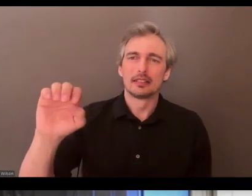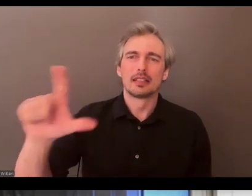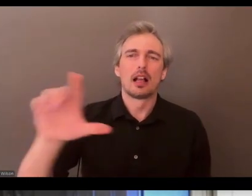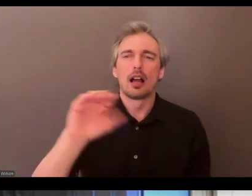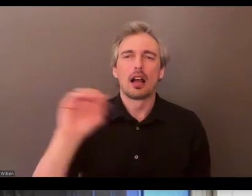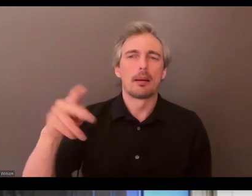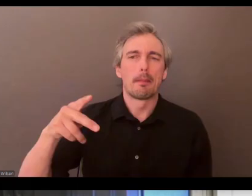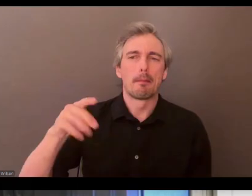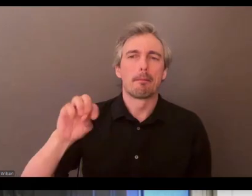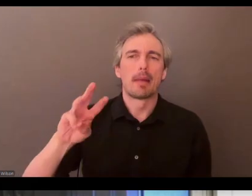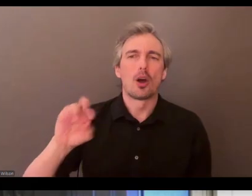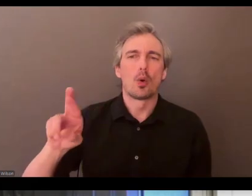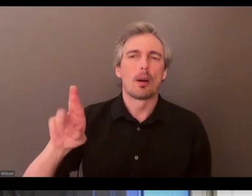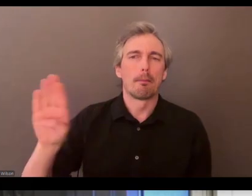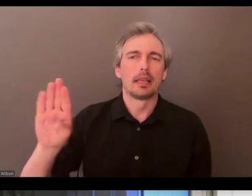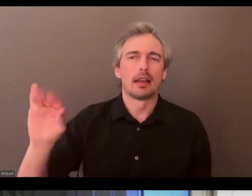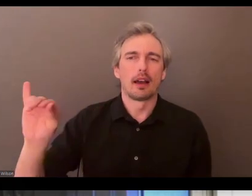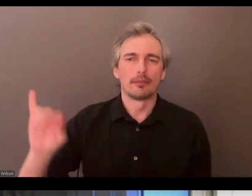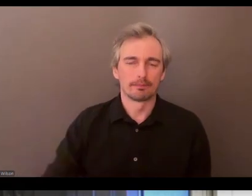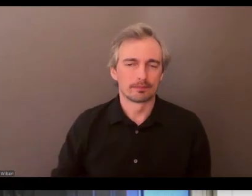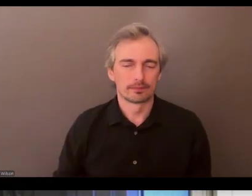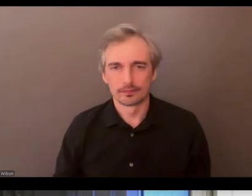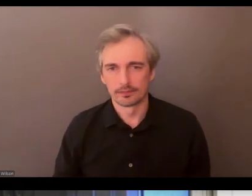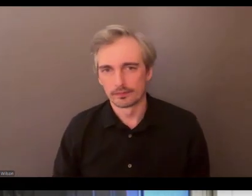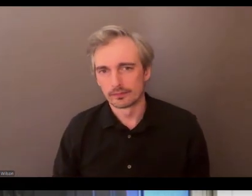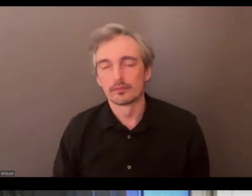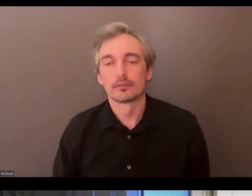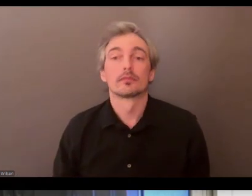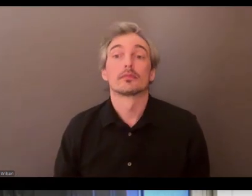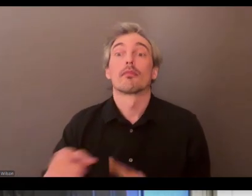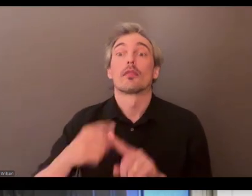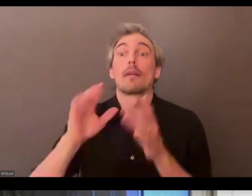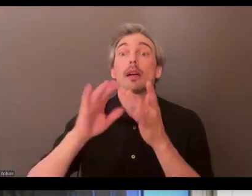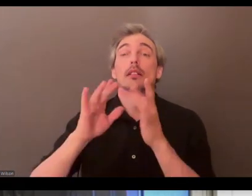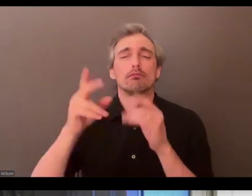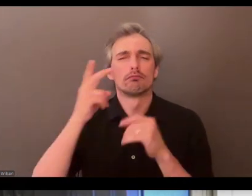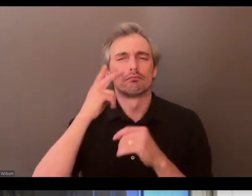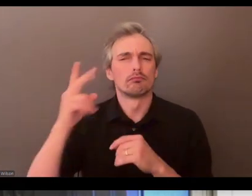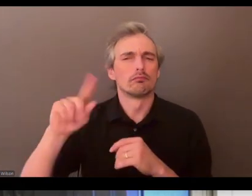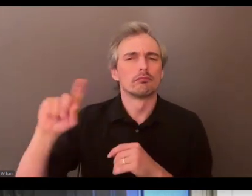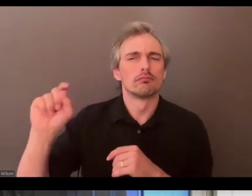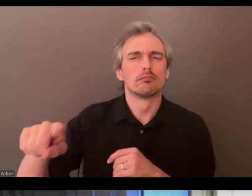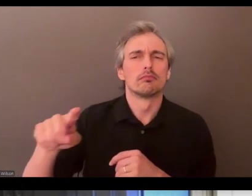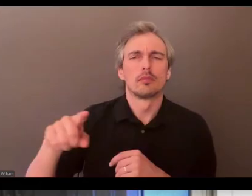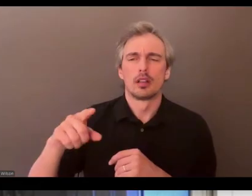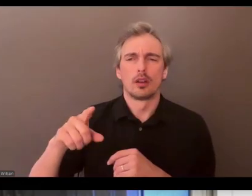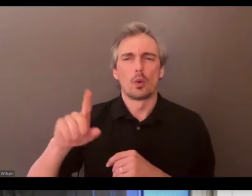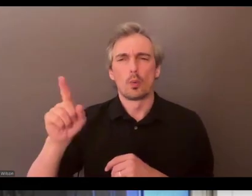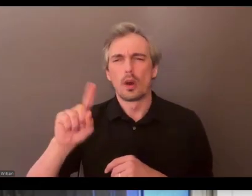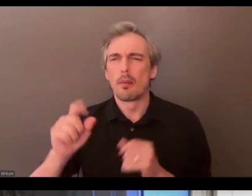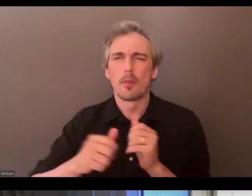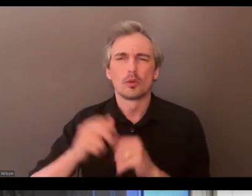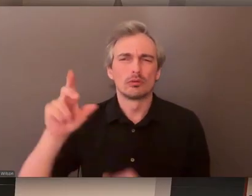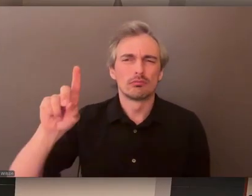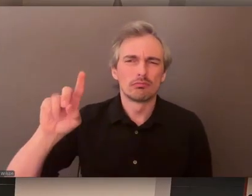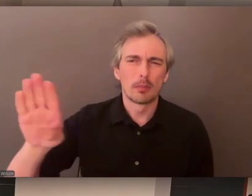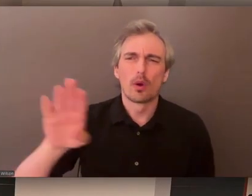わかりました。 オンラインで... レポ ートのダッシュボ ードは、アクセ シビリティに関して最も典型的にどこで失敗するのでしょうか？